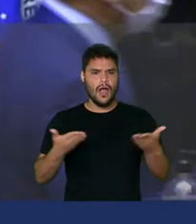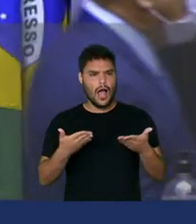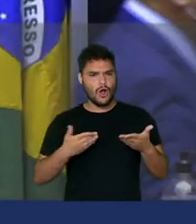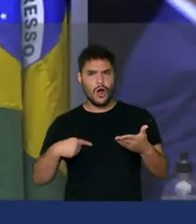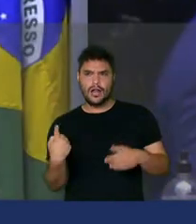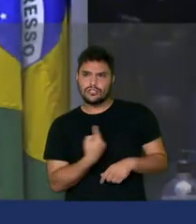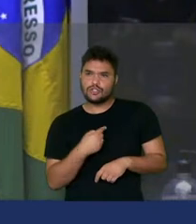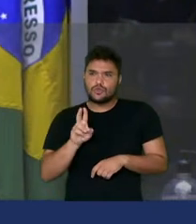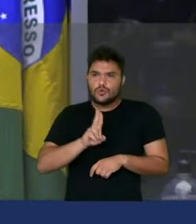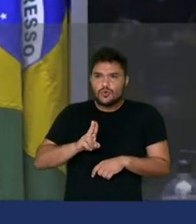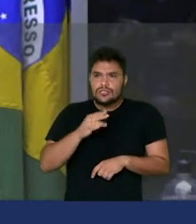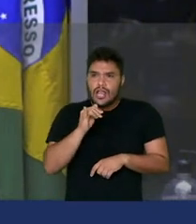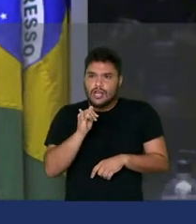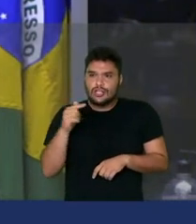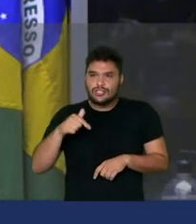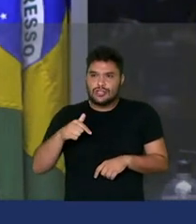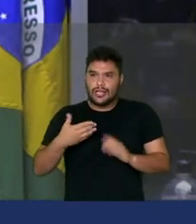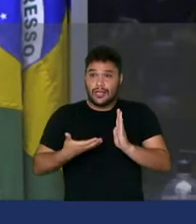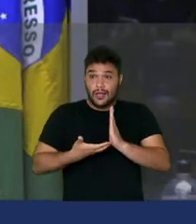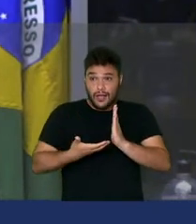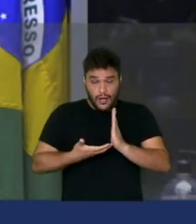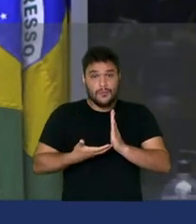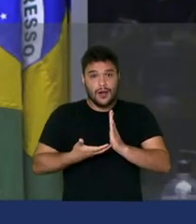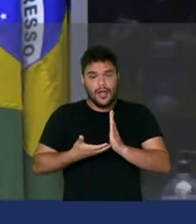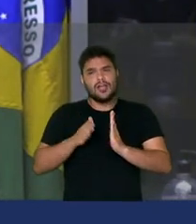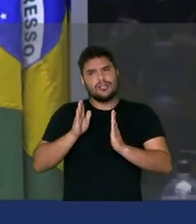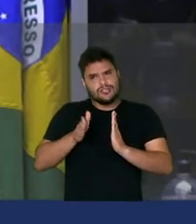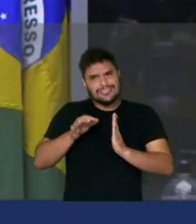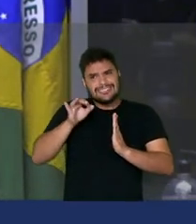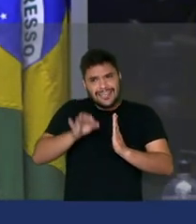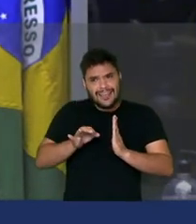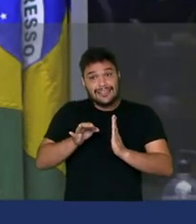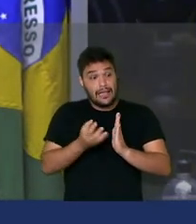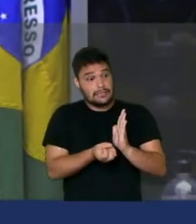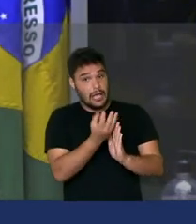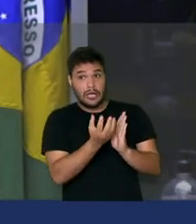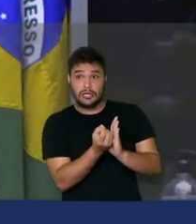PARANÁ . CERTAMENTE A ENERGIA QUE CONSUMIMOS NESSE MOMENTO AQUI NA CÂMARA FEDERAL ELA VAI GERADA EM UMA DAS 20